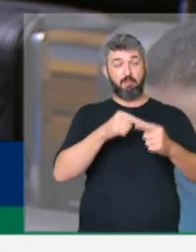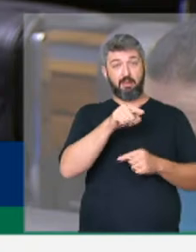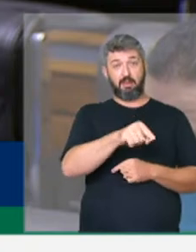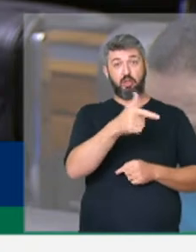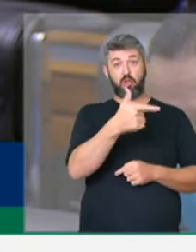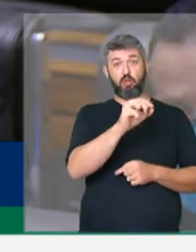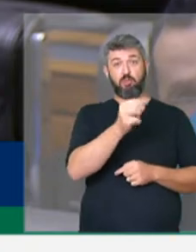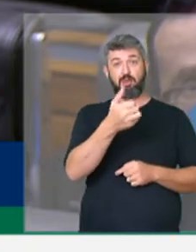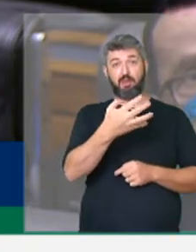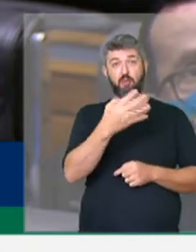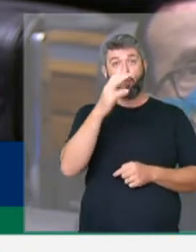EM TORNO DE 43. O QUE DEMONSTRA A IMPOSSIBILIDADE DE